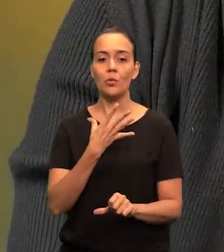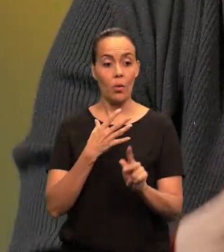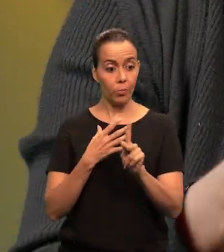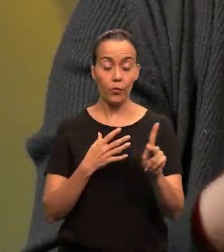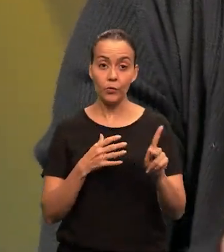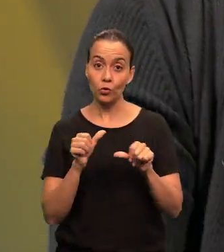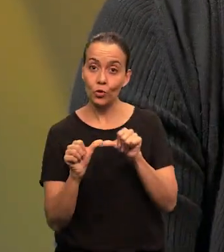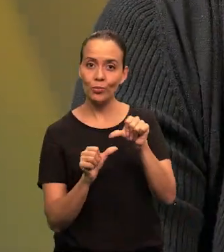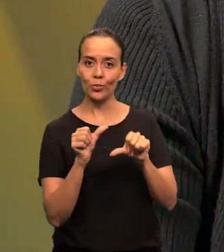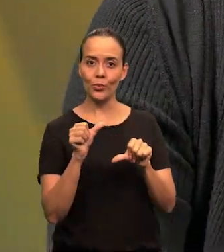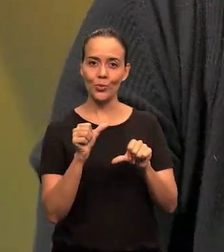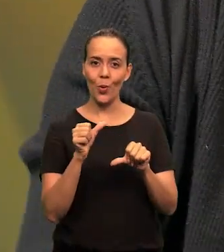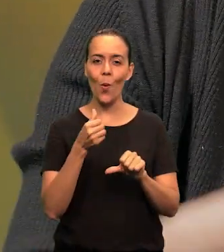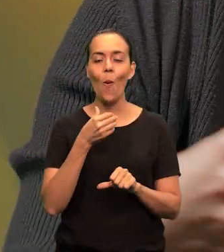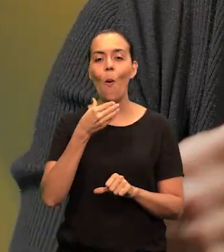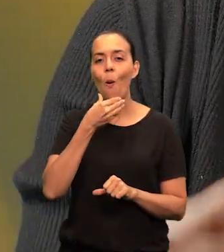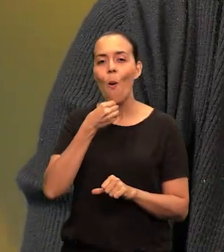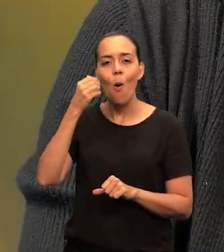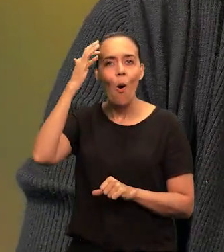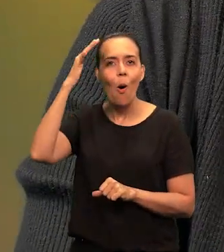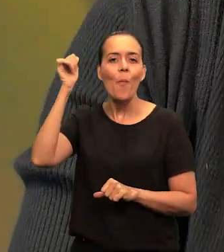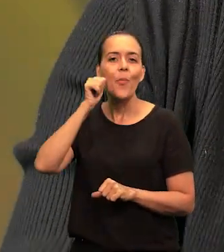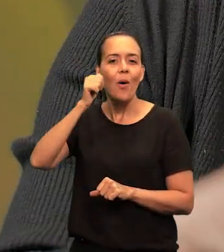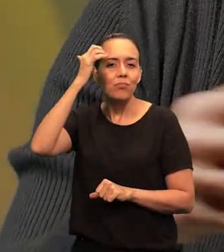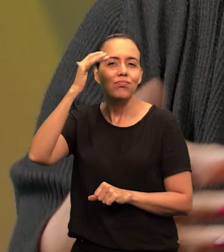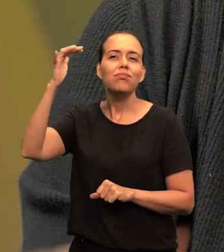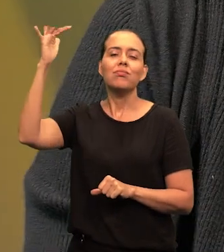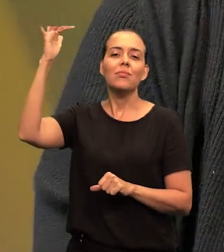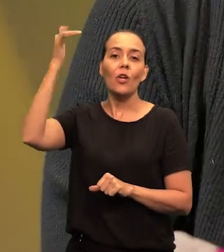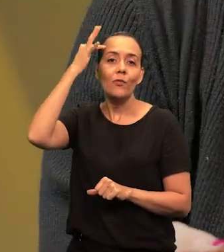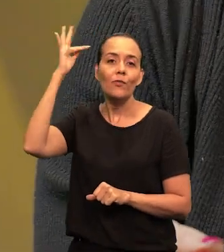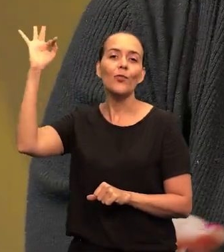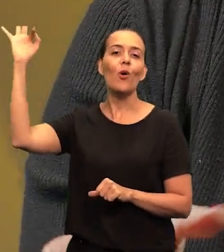em professores, pensadores, filósofos.